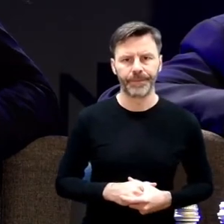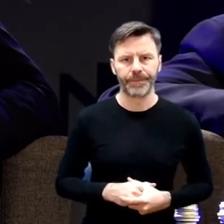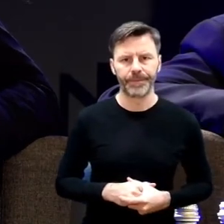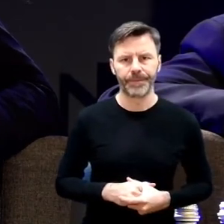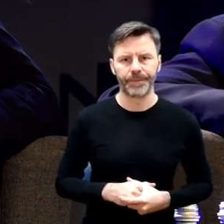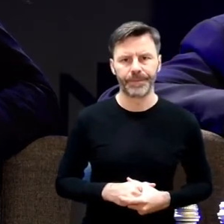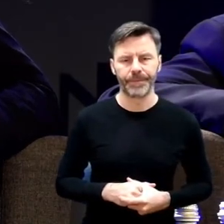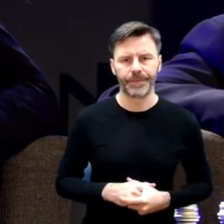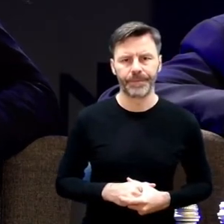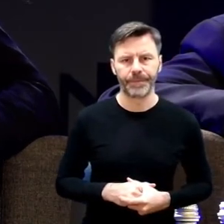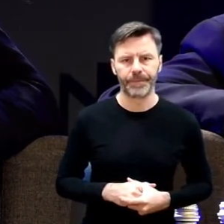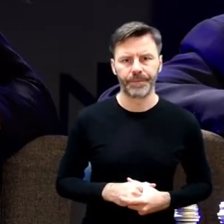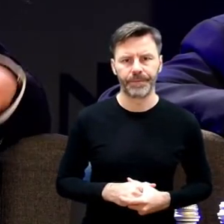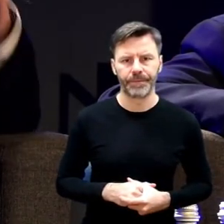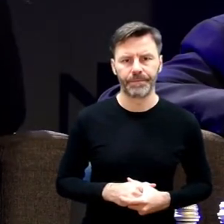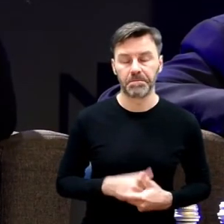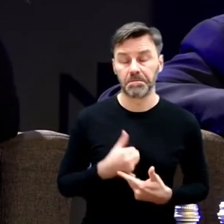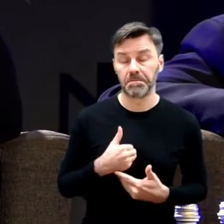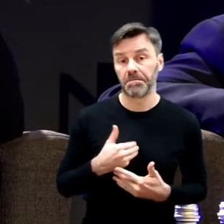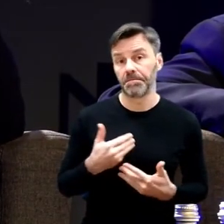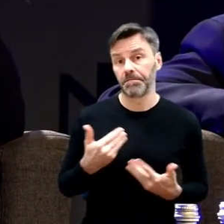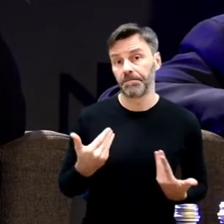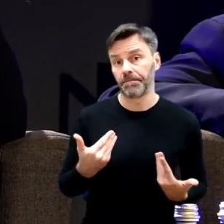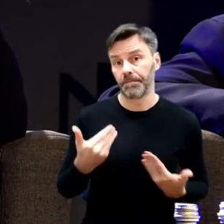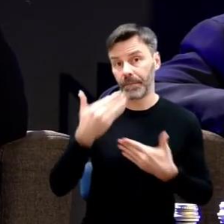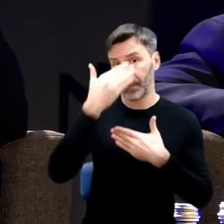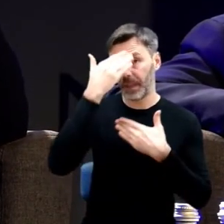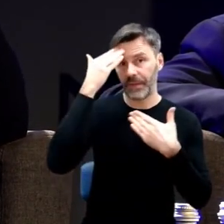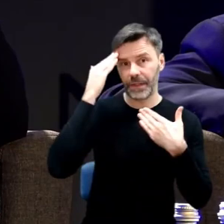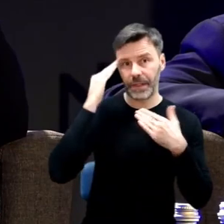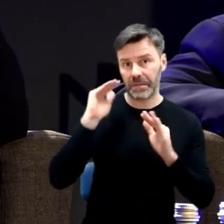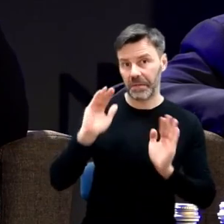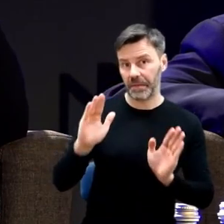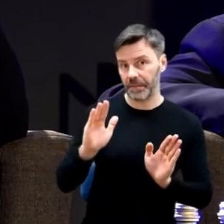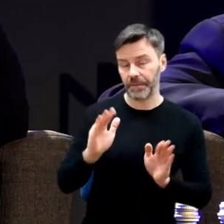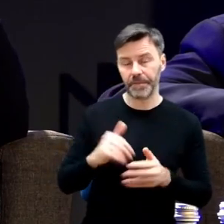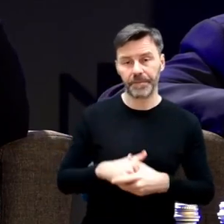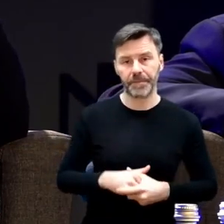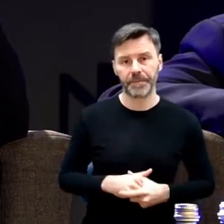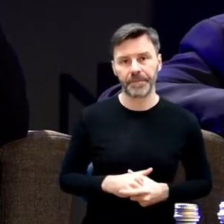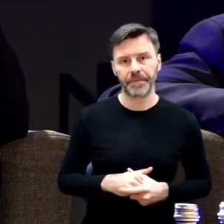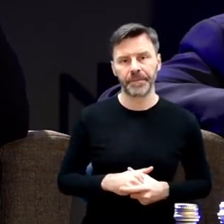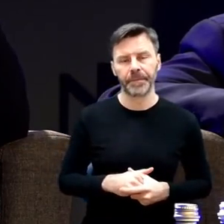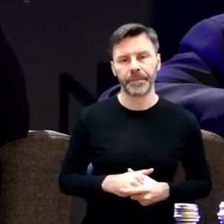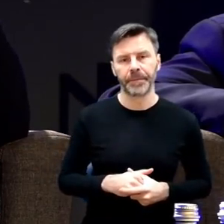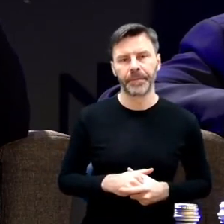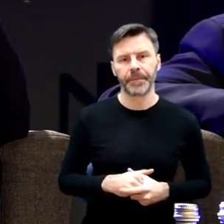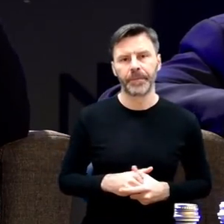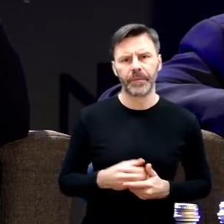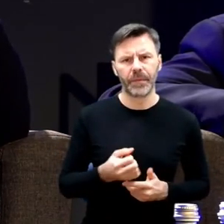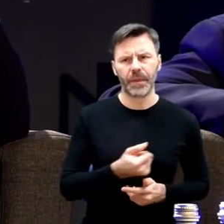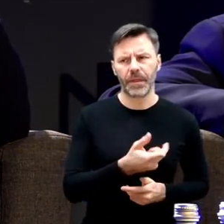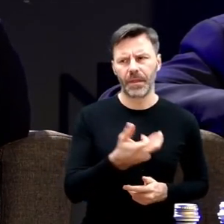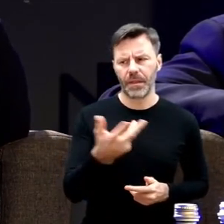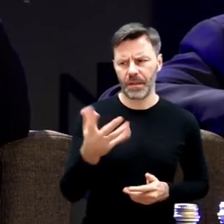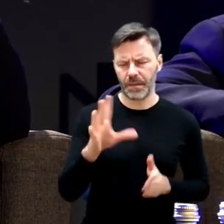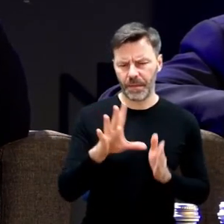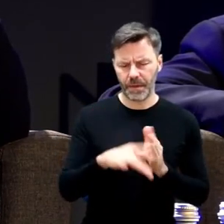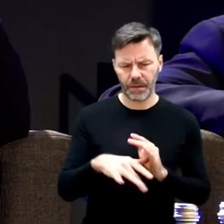No to tak, to tego już nie dośledziłem. Jeszcze w kilku miejscowościach kojarzę, że były podejmowane próby,